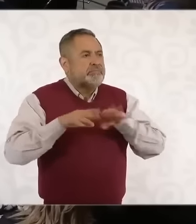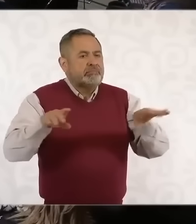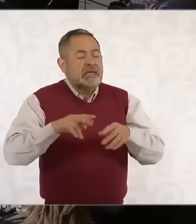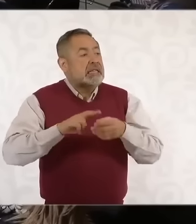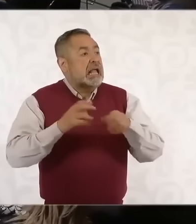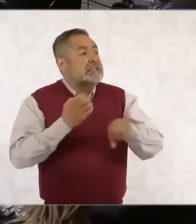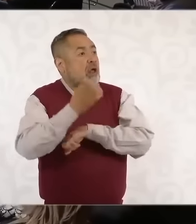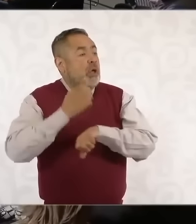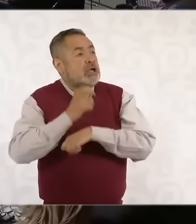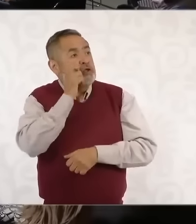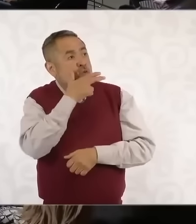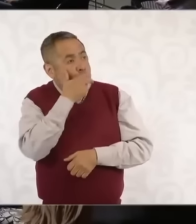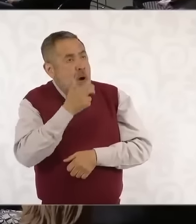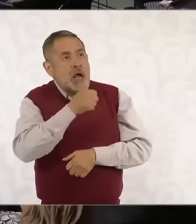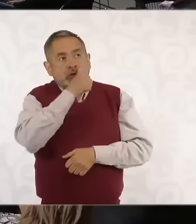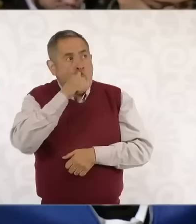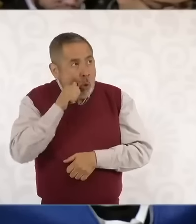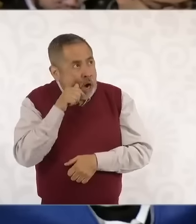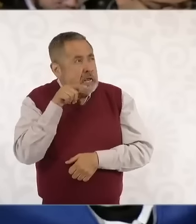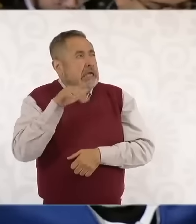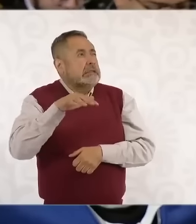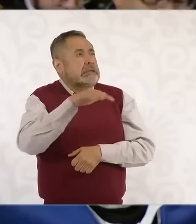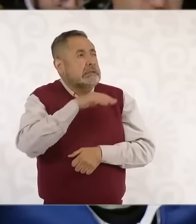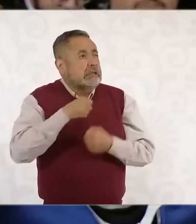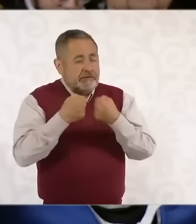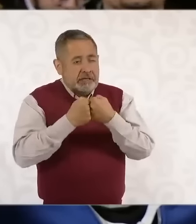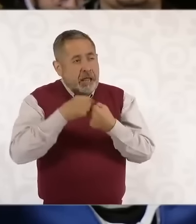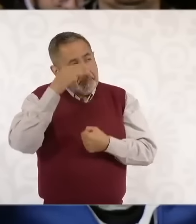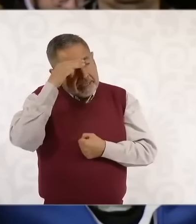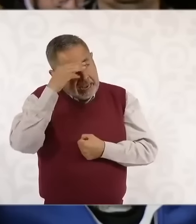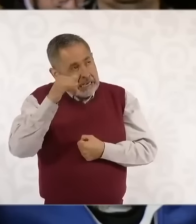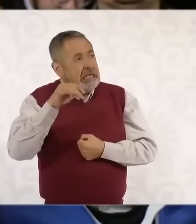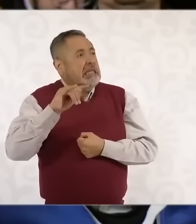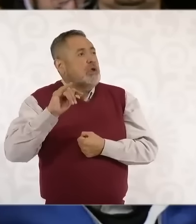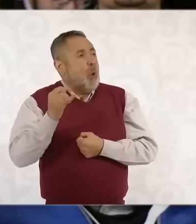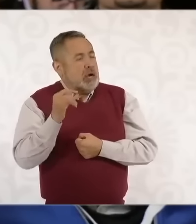Chihuahua y en Ciudad Juárez y en los municipios fronterizos de Mexicali, Tijuana. Primero sería,